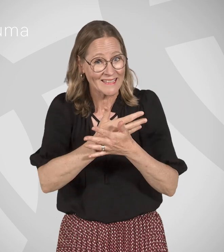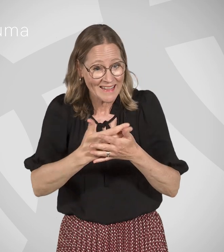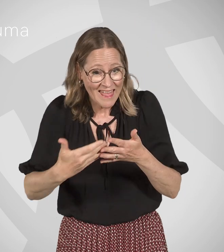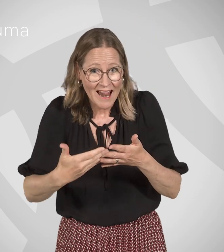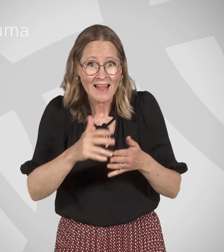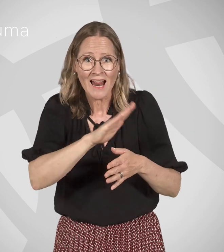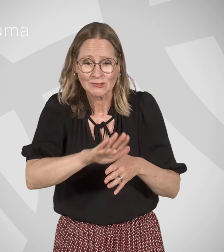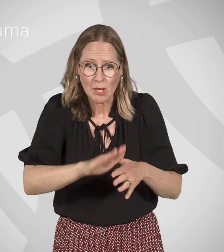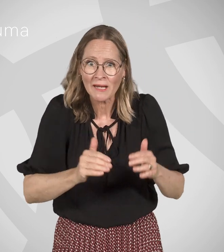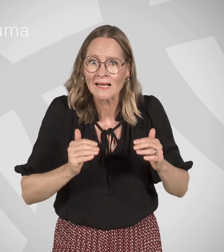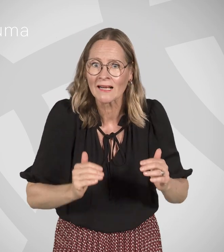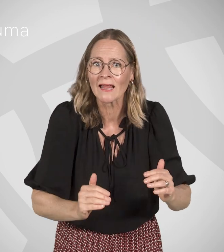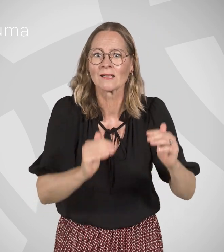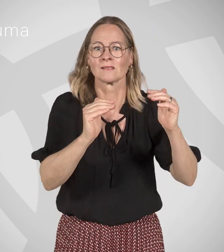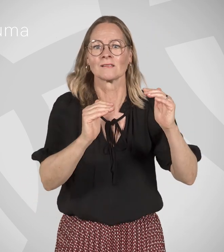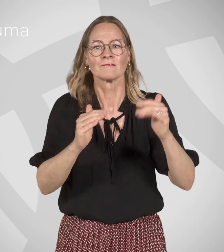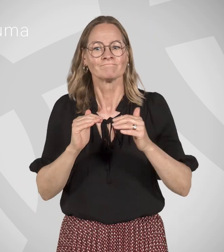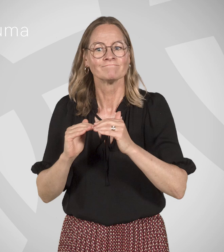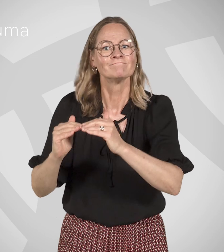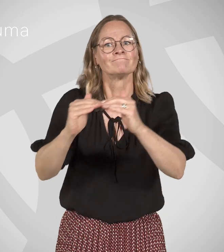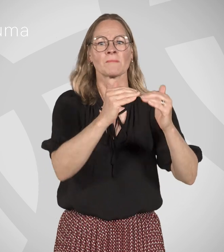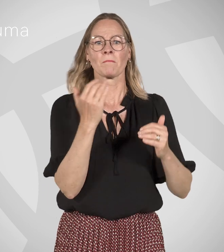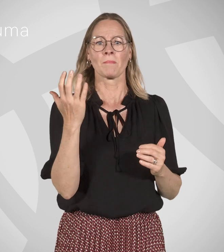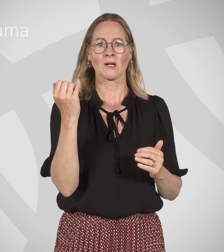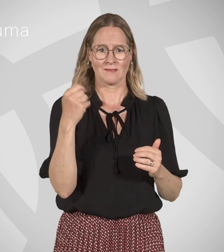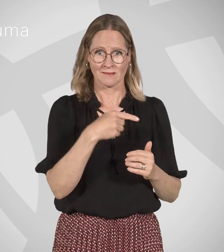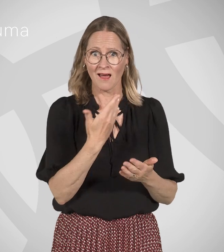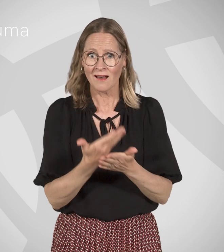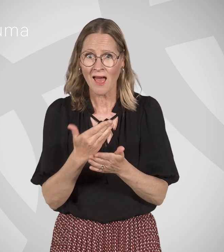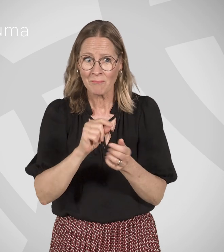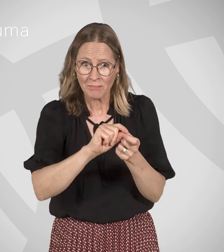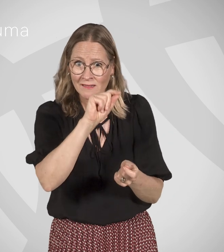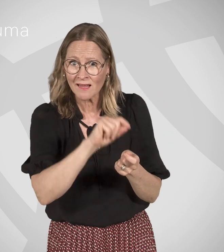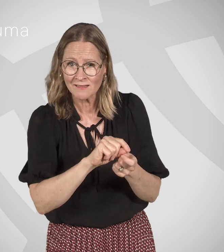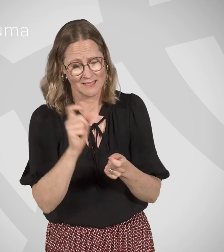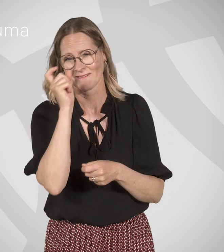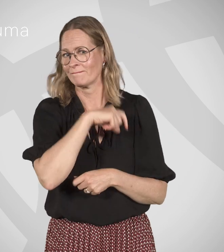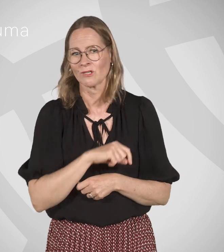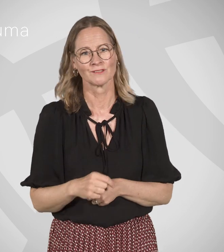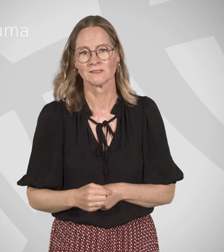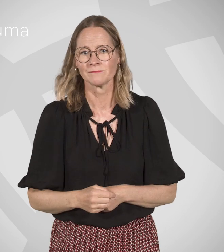Lasten kielellinen kehitys ja yhdenvertaiset mahdollisuudet eivät ole asioita, - joita tulisi rahassa mitata.